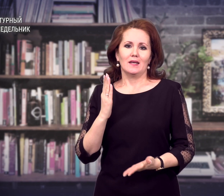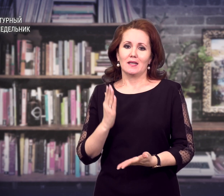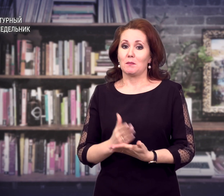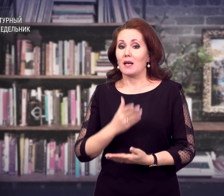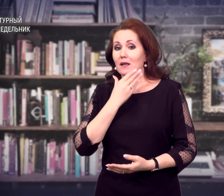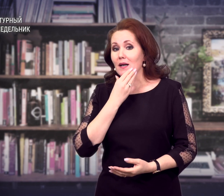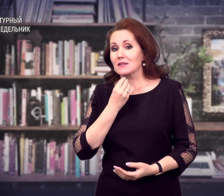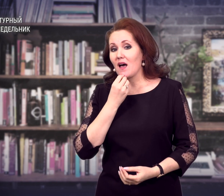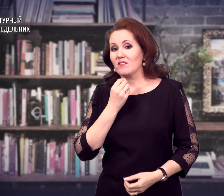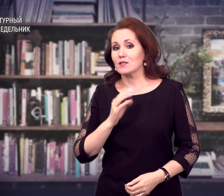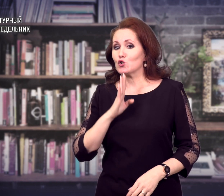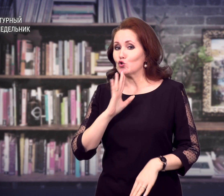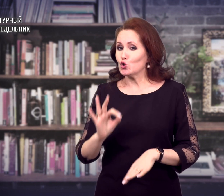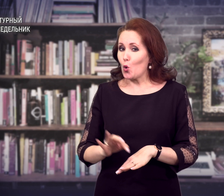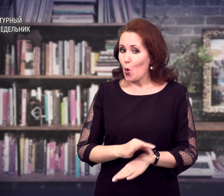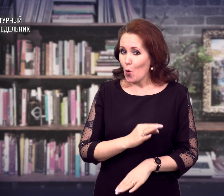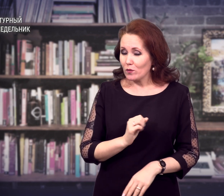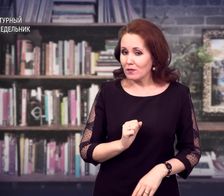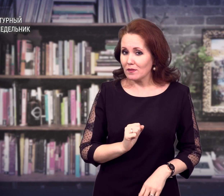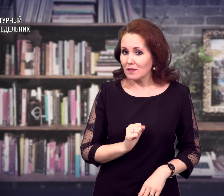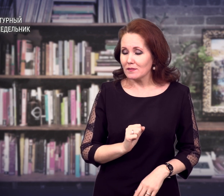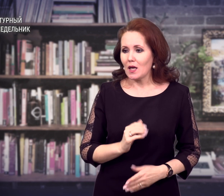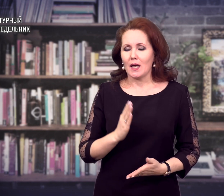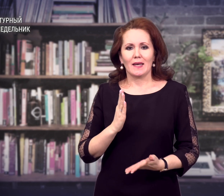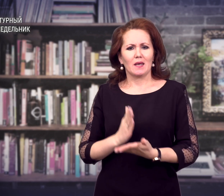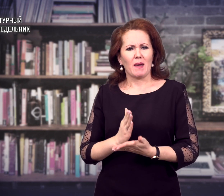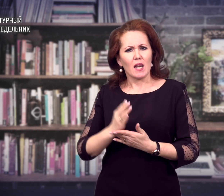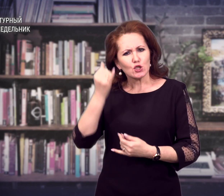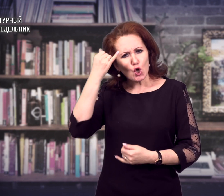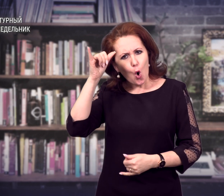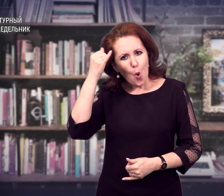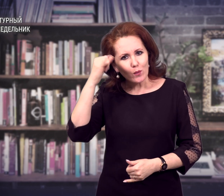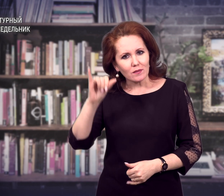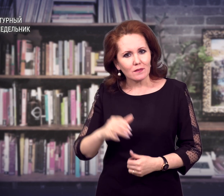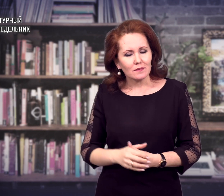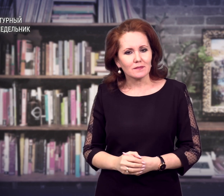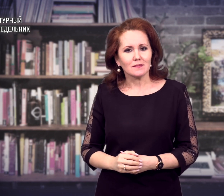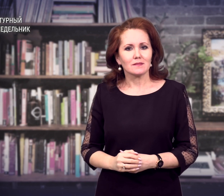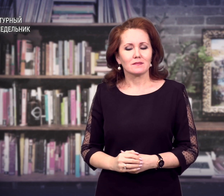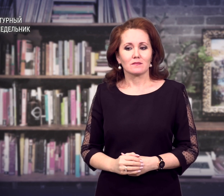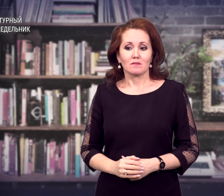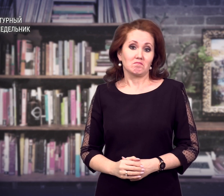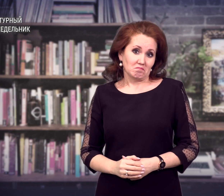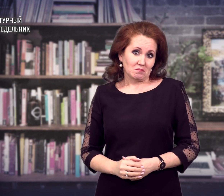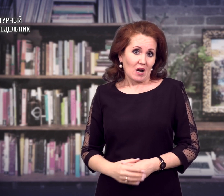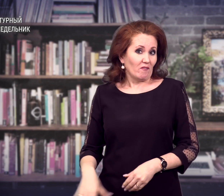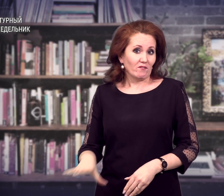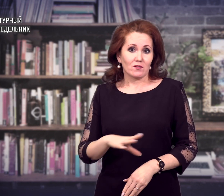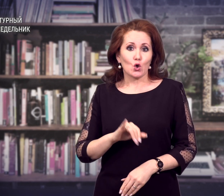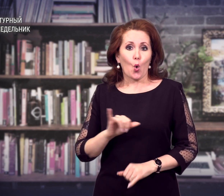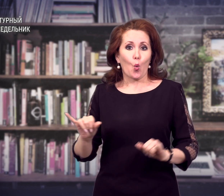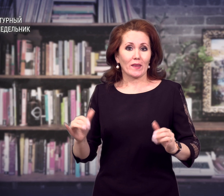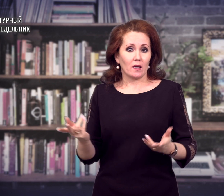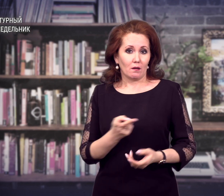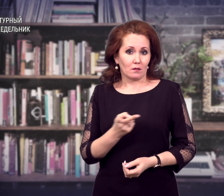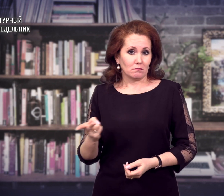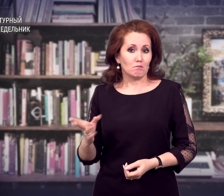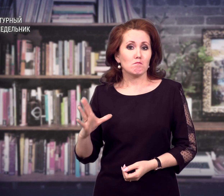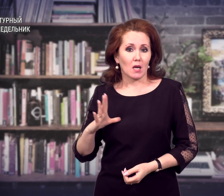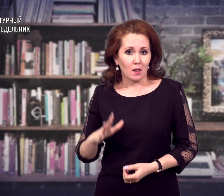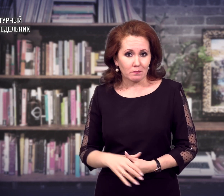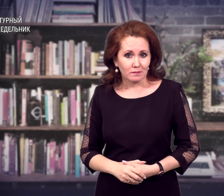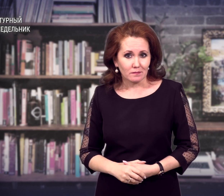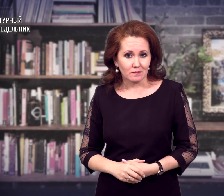Имели красавиц-жён, имели скот. Всё у них было!